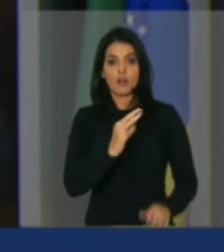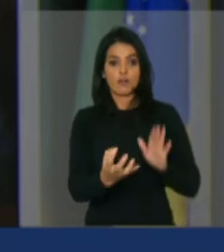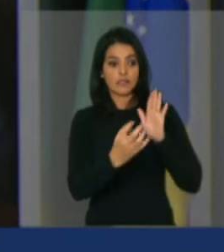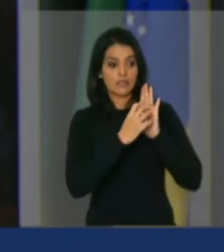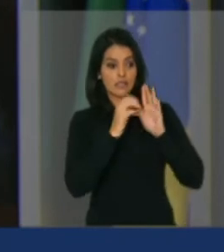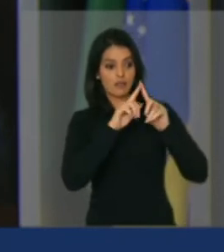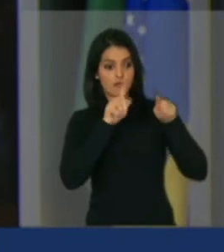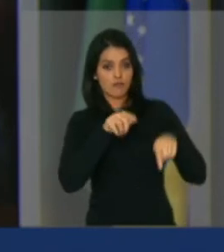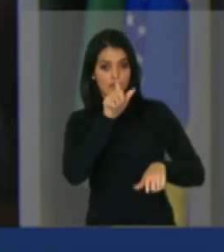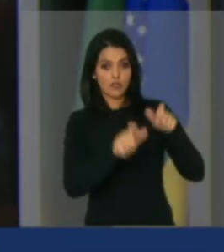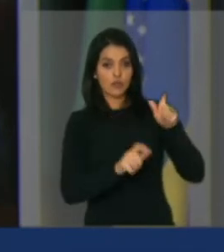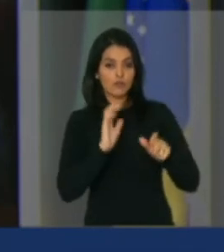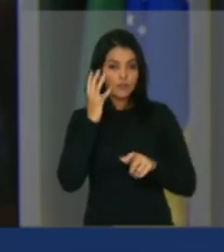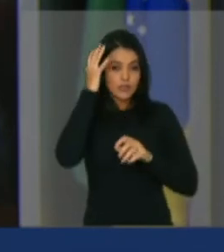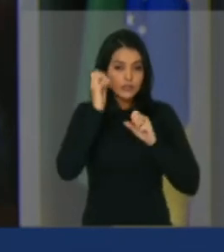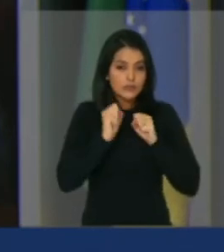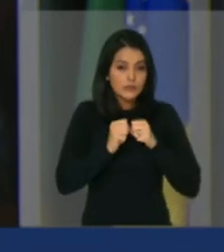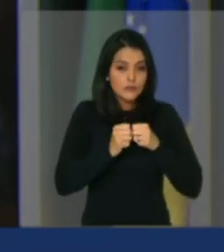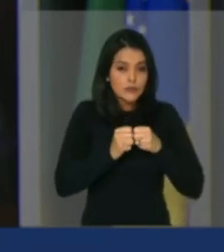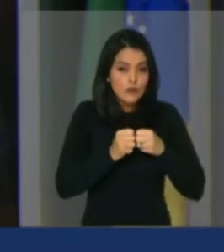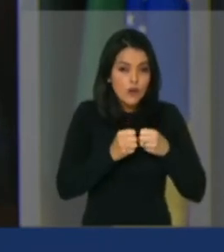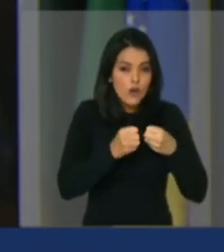MUITO ESFORÇO, E COM MUITA DEDICAÇÃO, SAIO TEM FEITO DE NOSSO PAÍS, UM PAÍS MELHOR